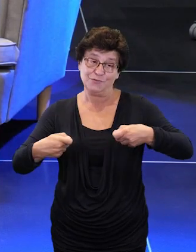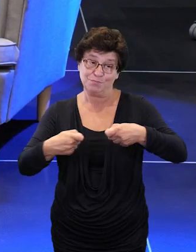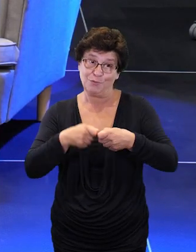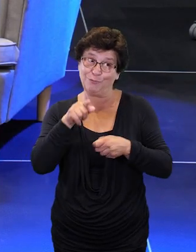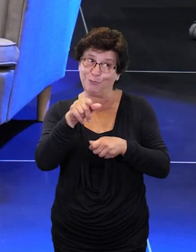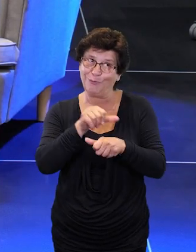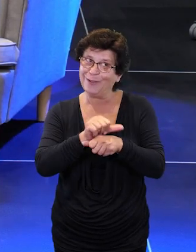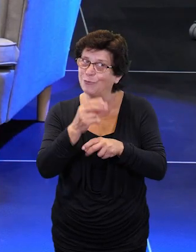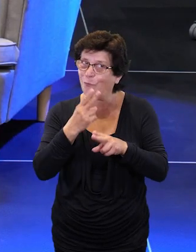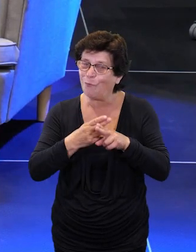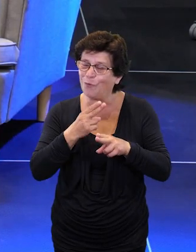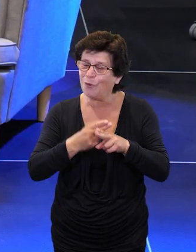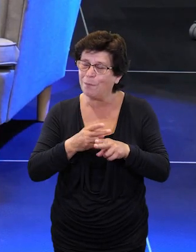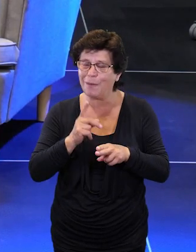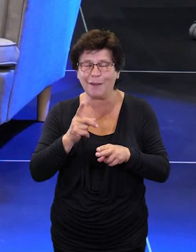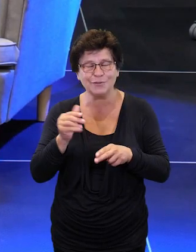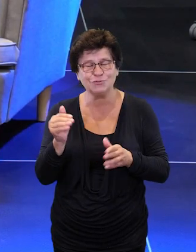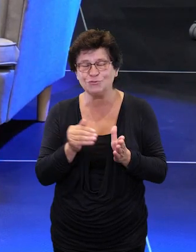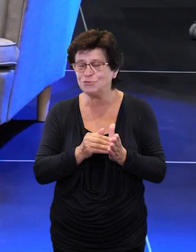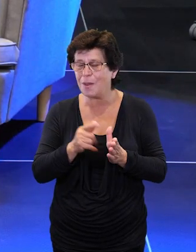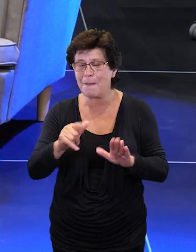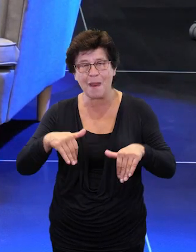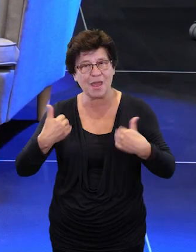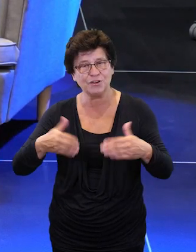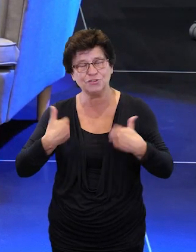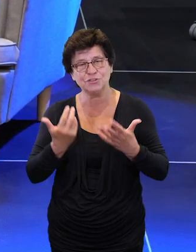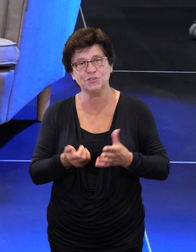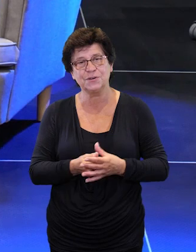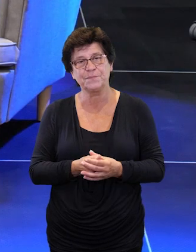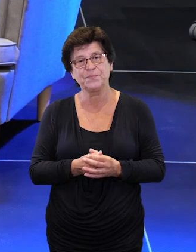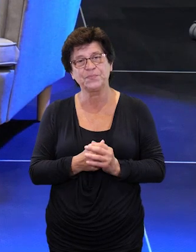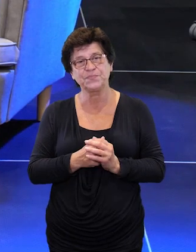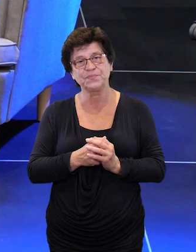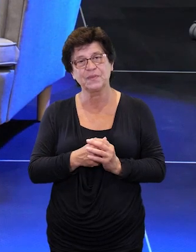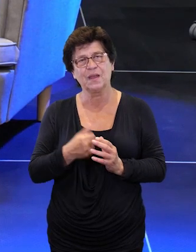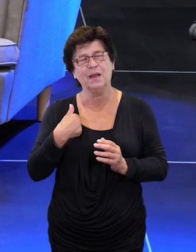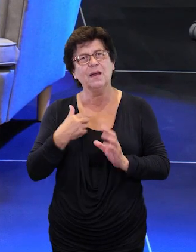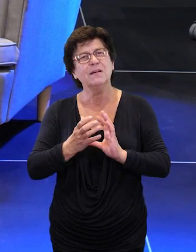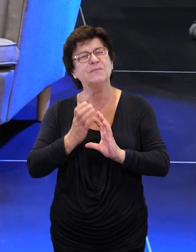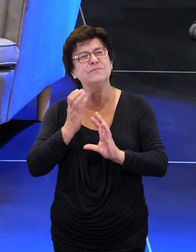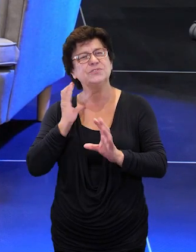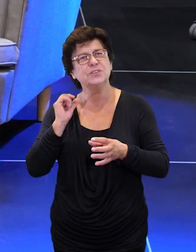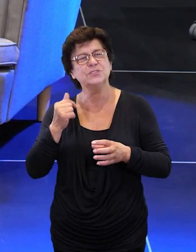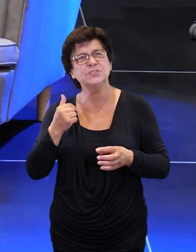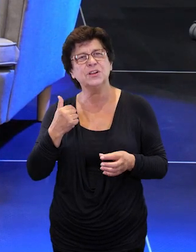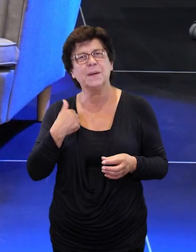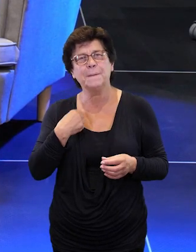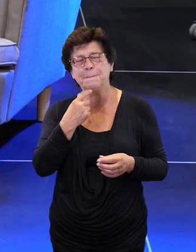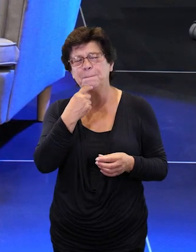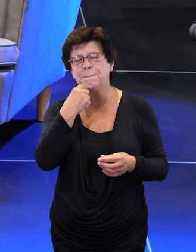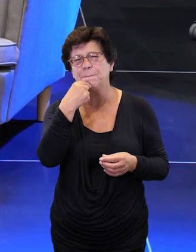Ja bym chciała jeszcze na chwilę zatrzymać się nad tym, co wcześniej powiedziałam, energia.